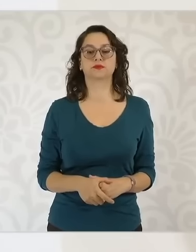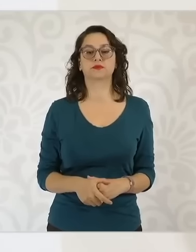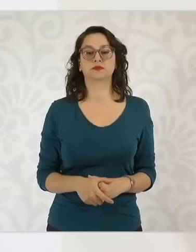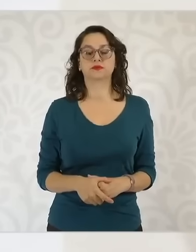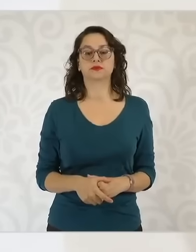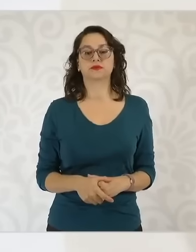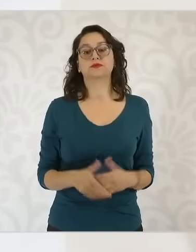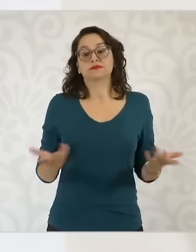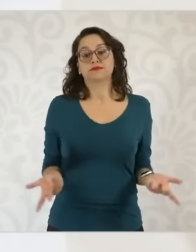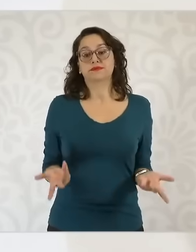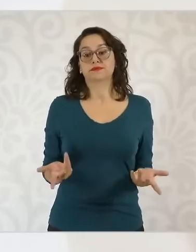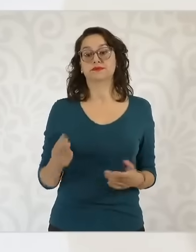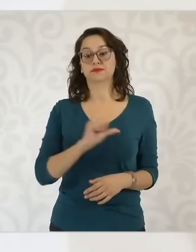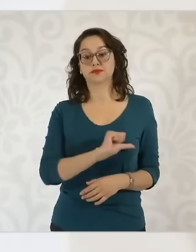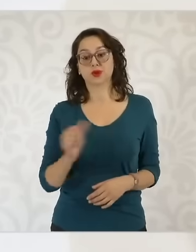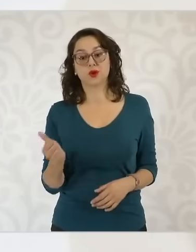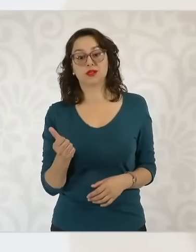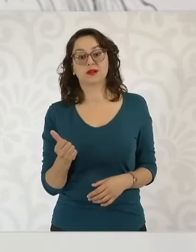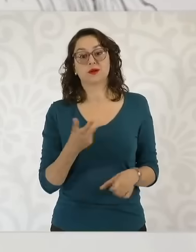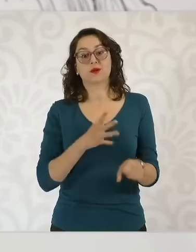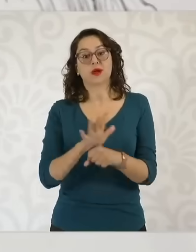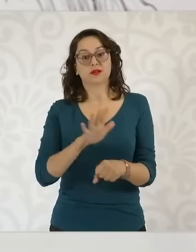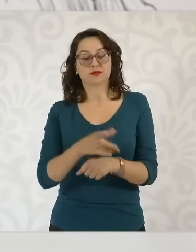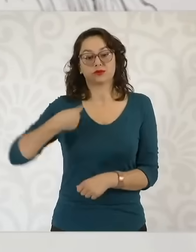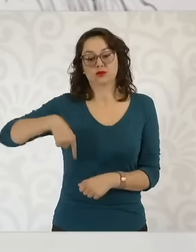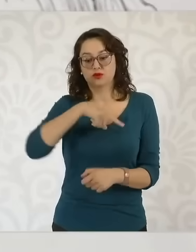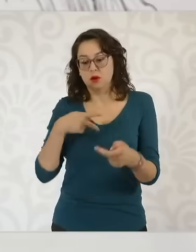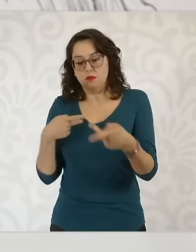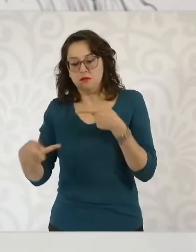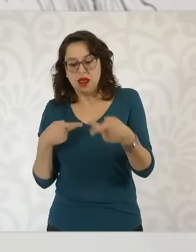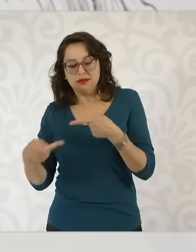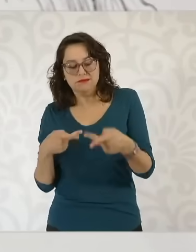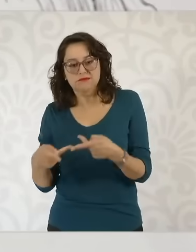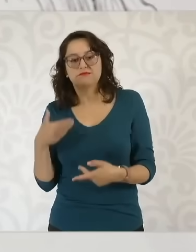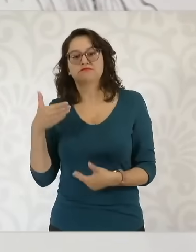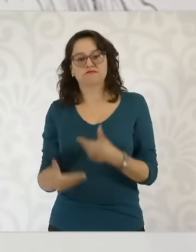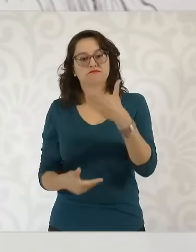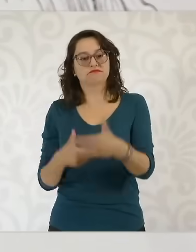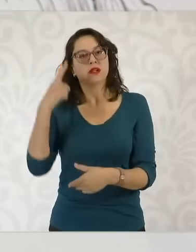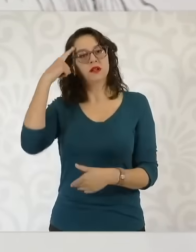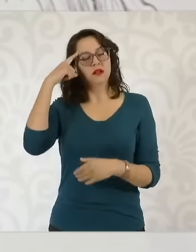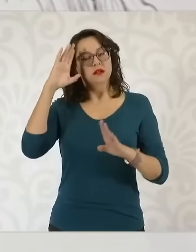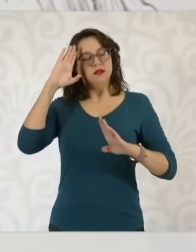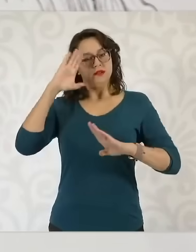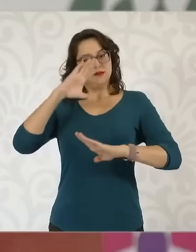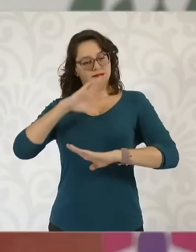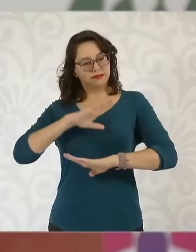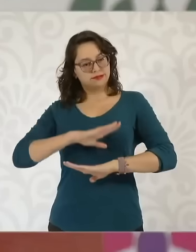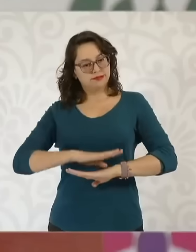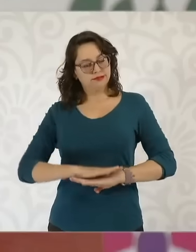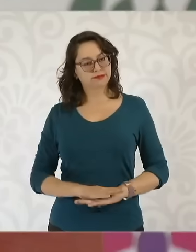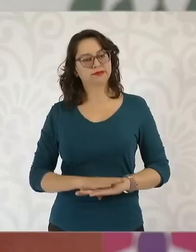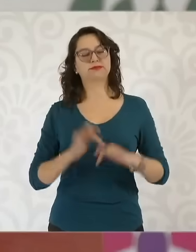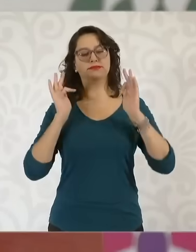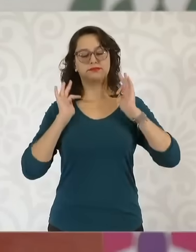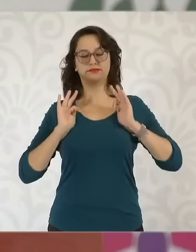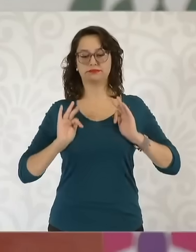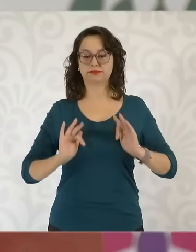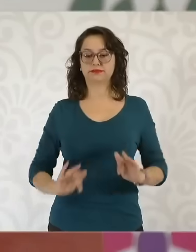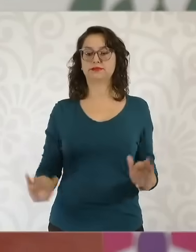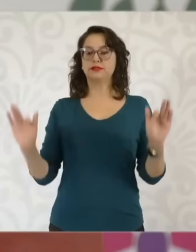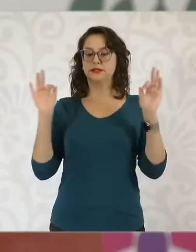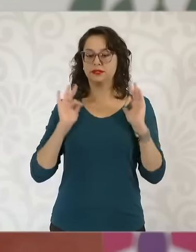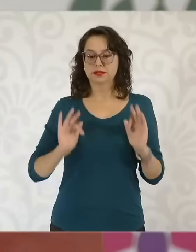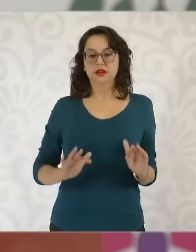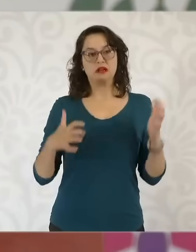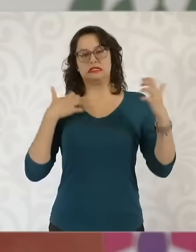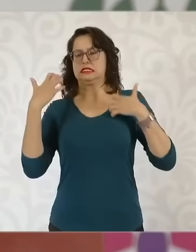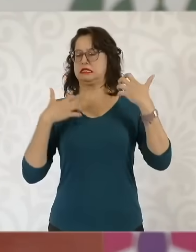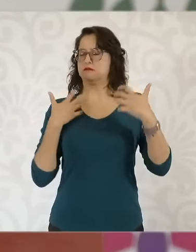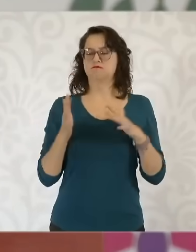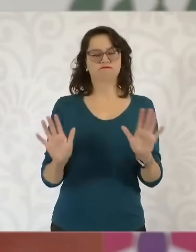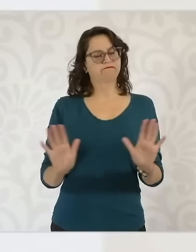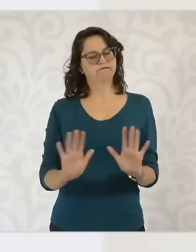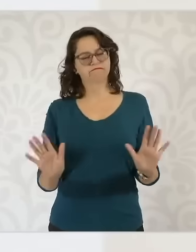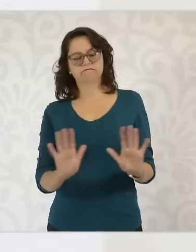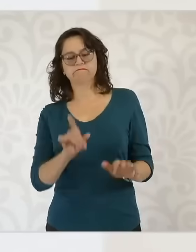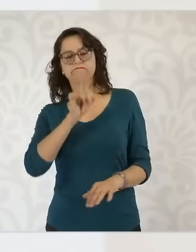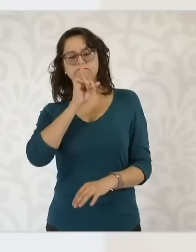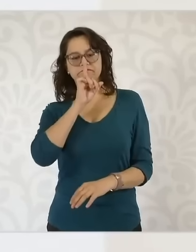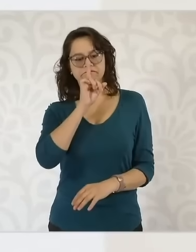la otra es que ha funcionado nuestra estrategia de cabeza fría, temple y defensa con firmeza de